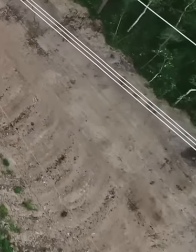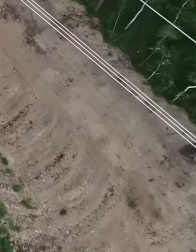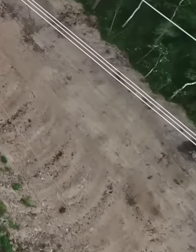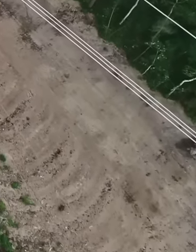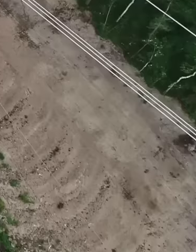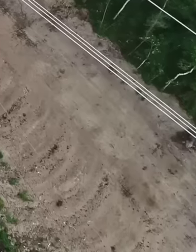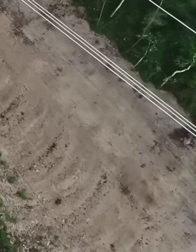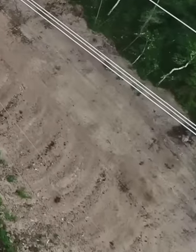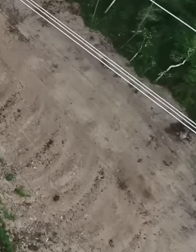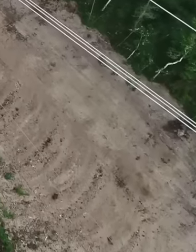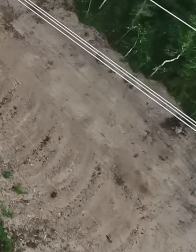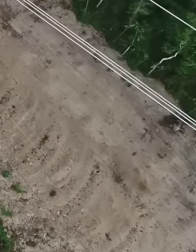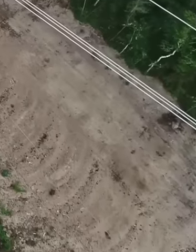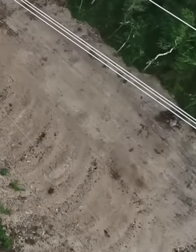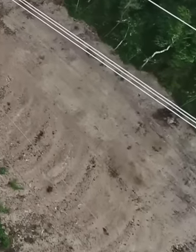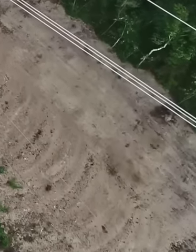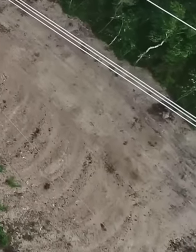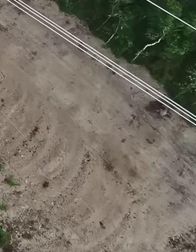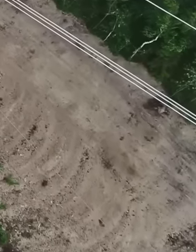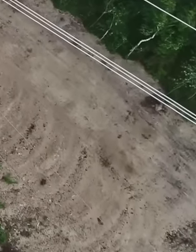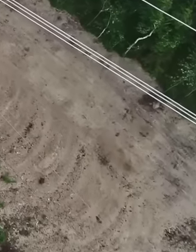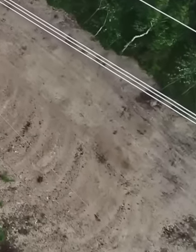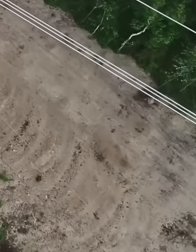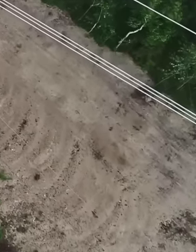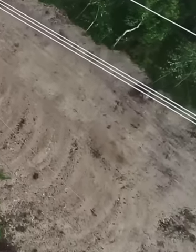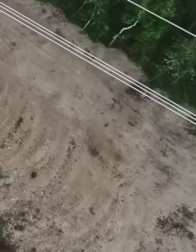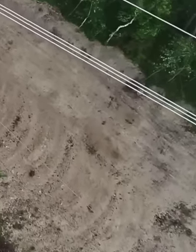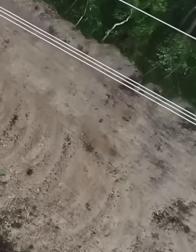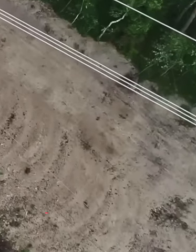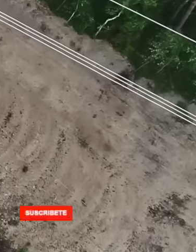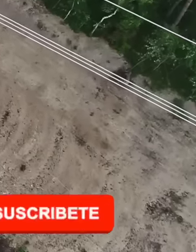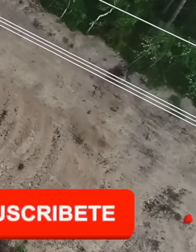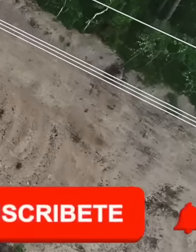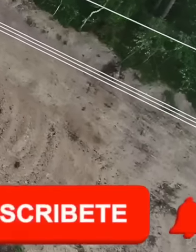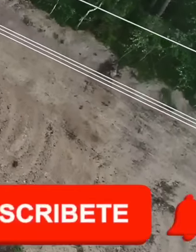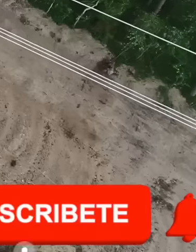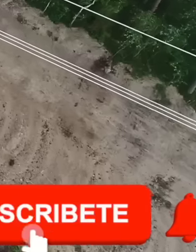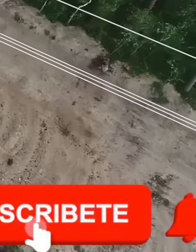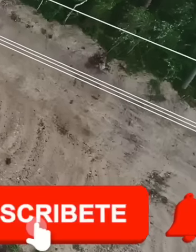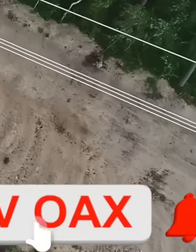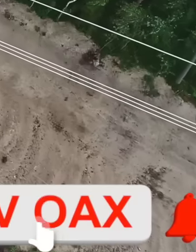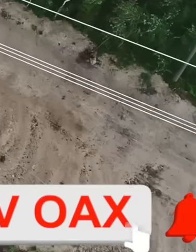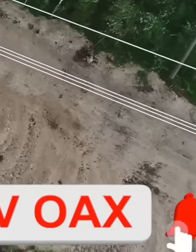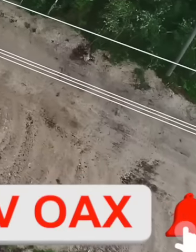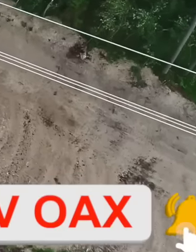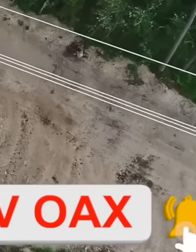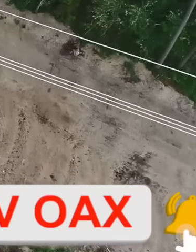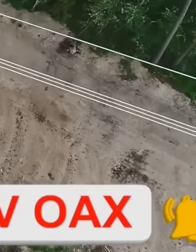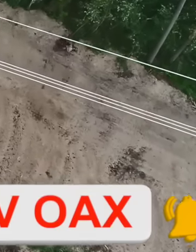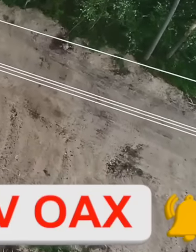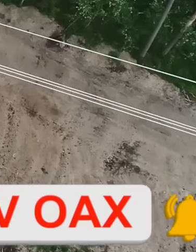del compromiso de obras que hemos anunciado ya con anterioridad. Adelante, por favor. Iniciaremos con